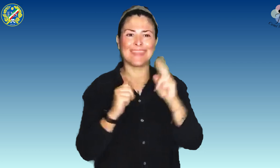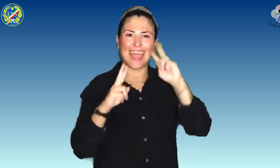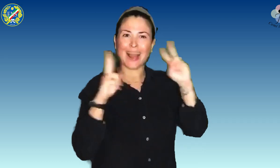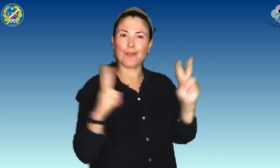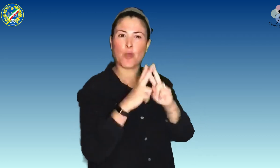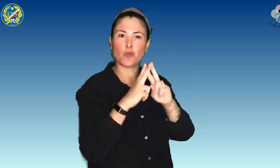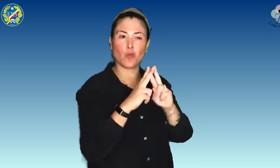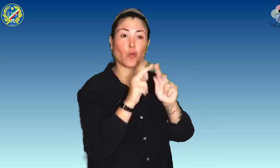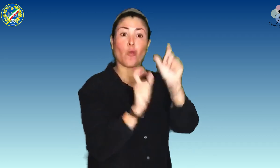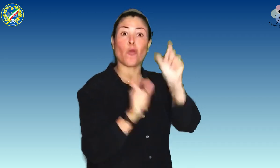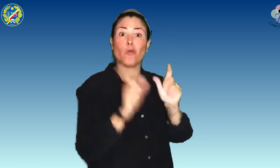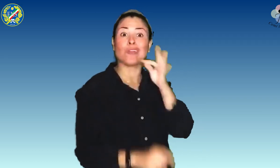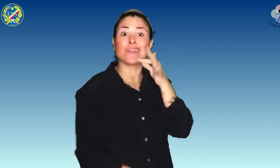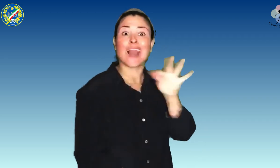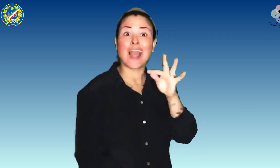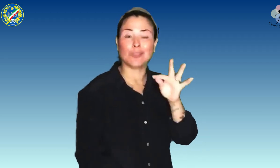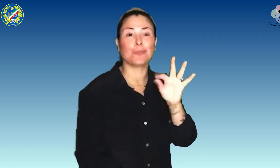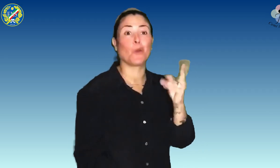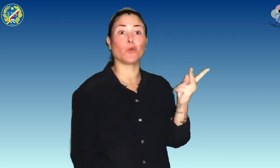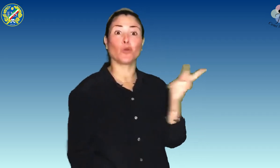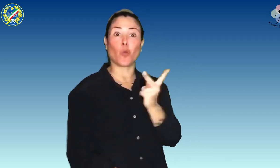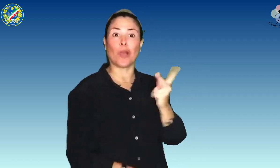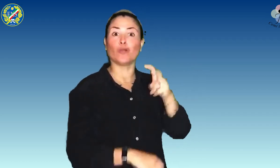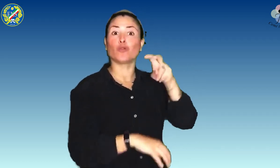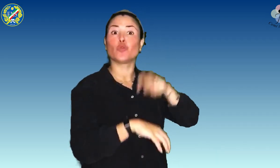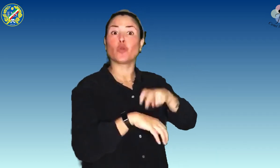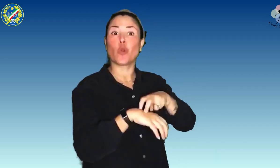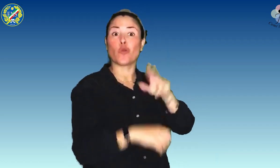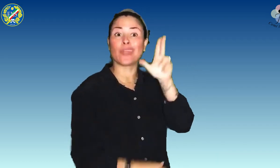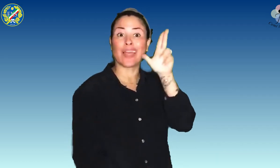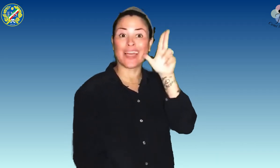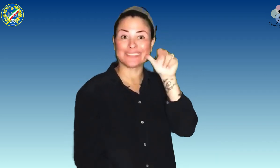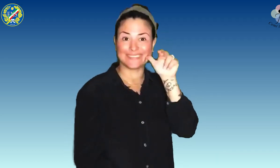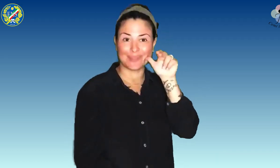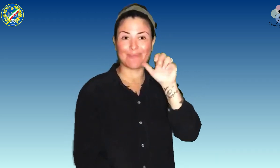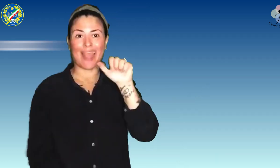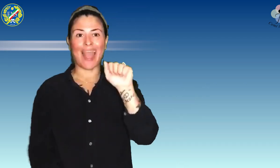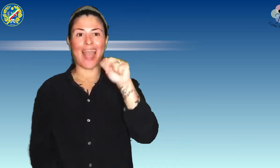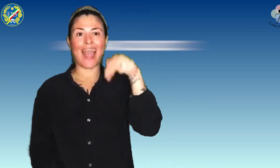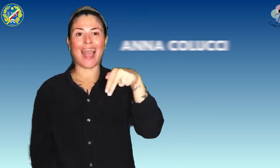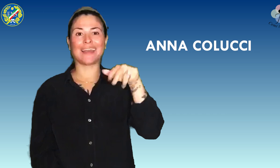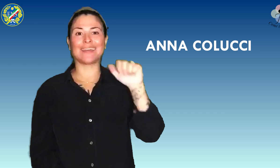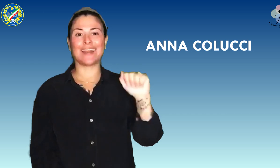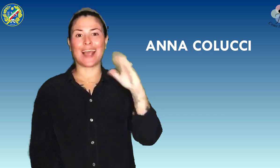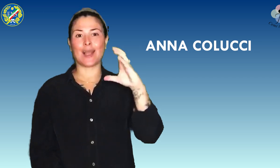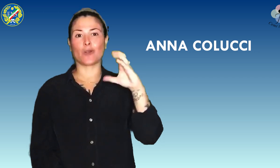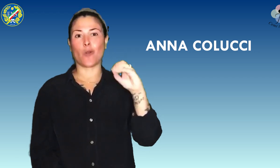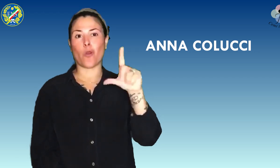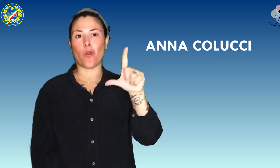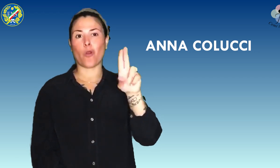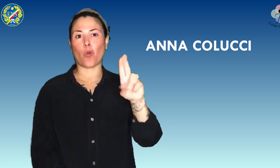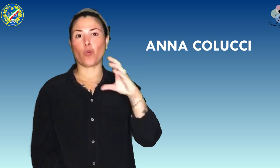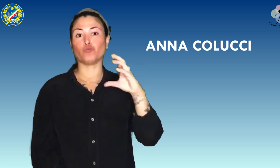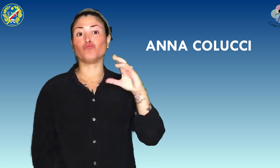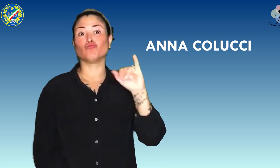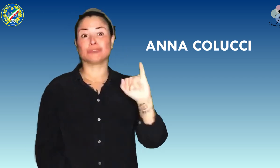I relatori di questo incontro sono la Dott.ssa Anna Colucci